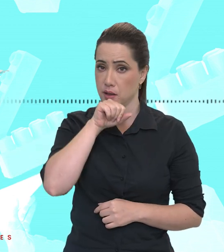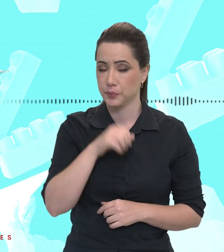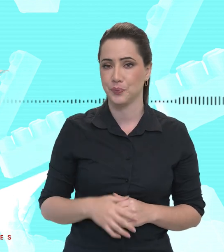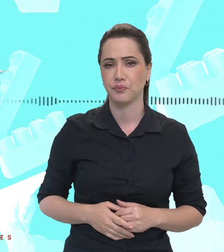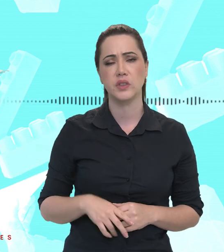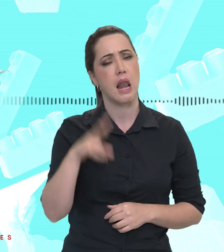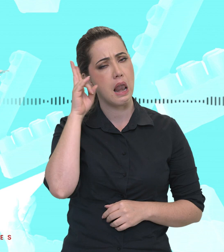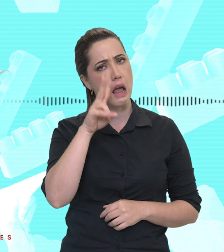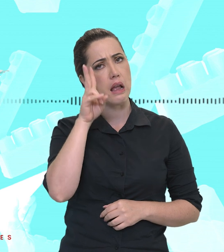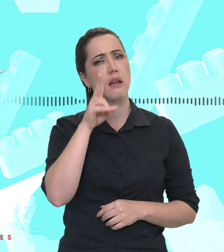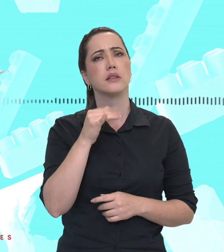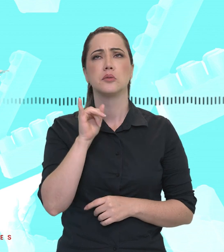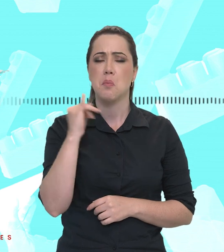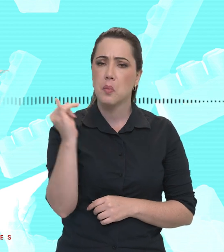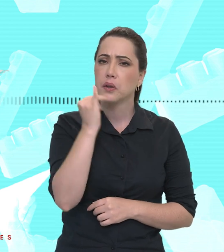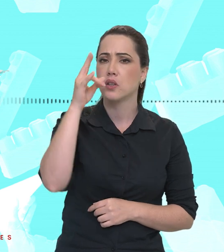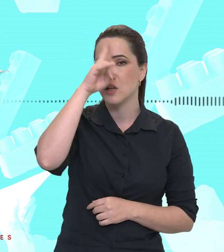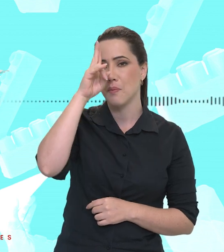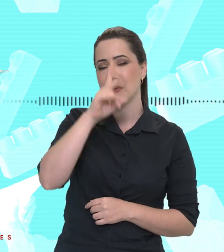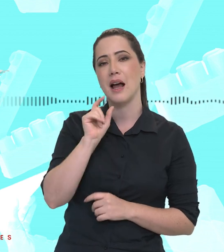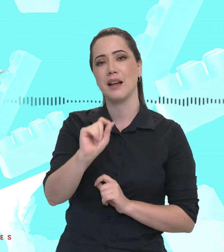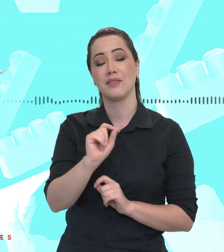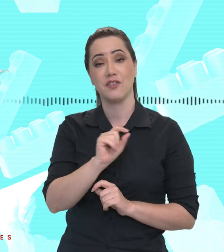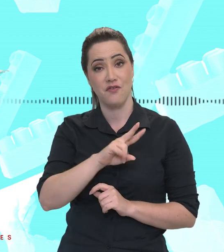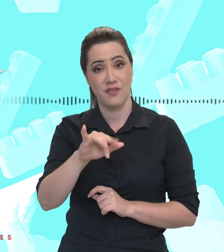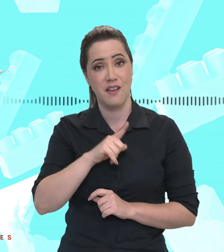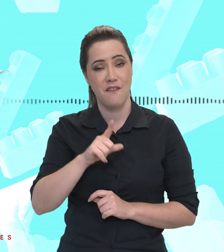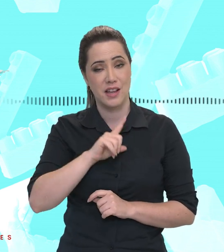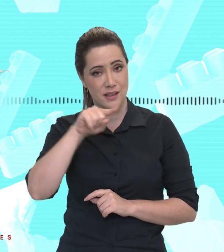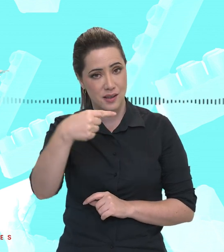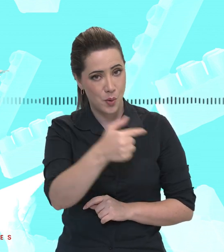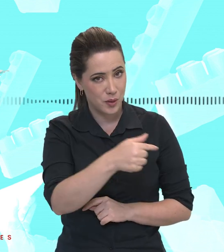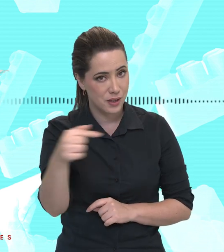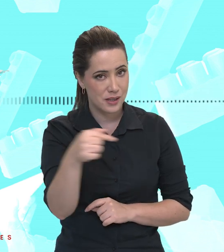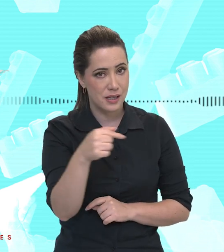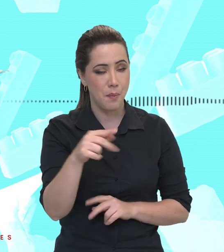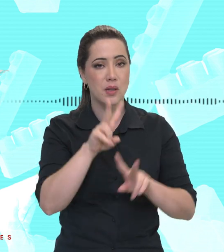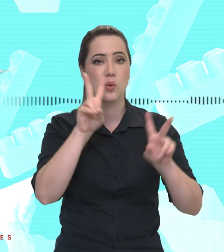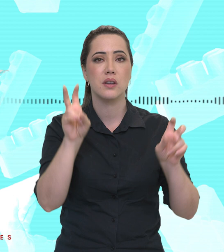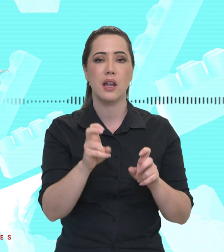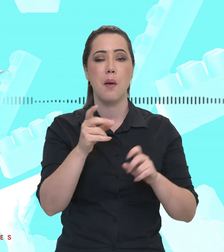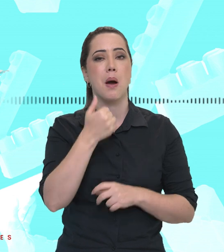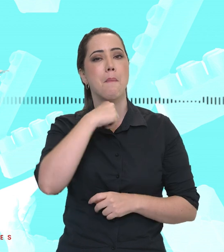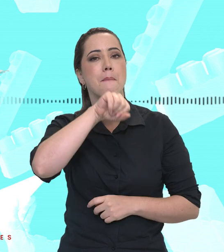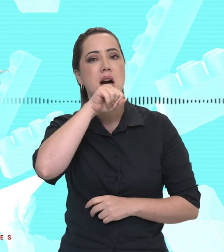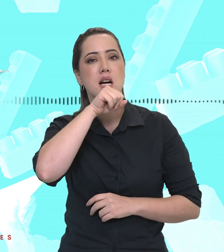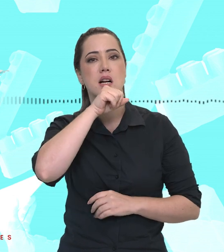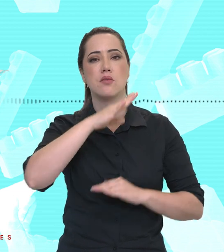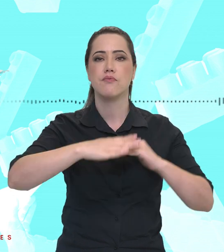[Patrícia] Bem que seria legal um capítulo à parte sobre maternidades neurodiversas, né? Ah é, é o que to fazendo, vai sair na próxima semana. Então, podem soltar as feras.